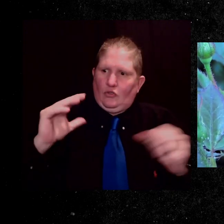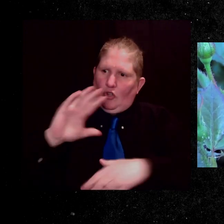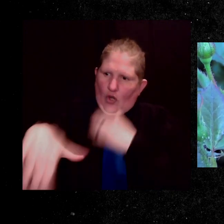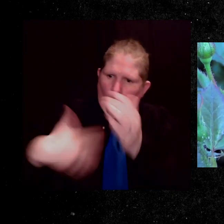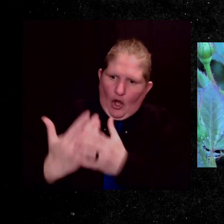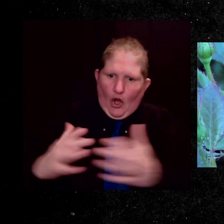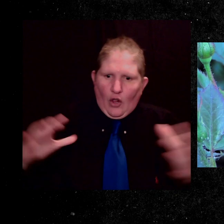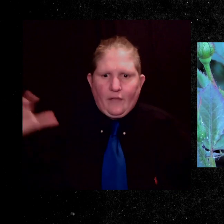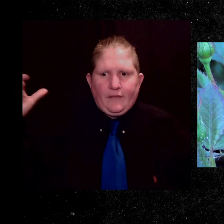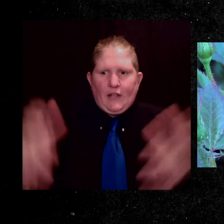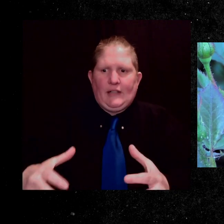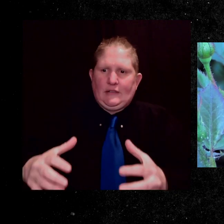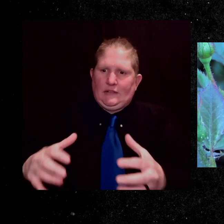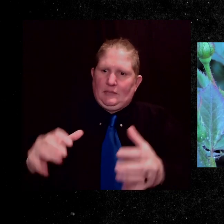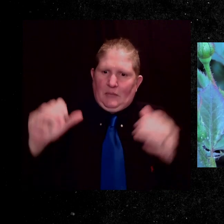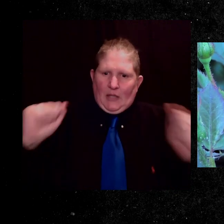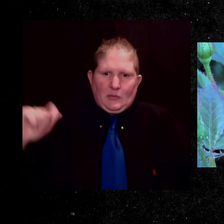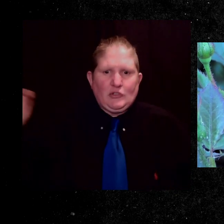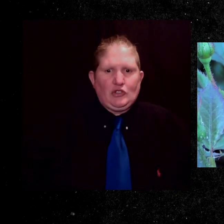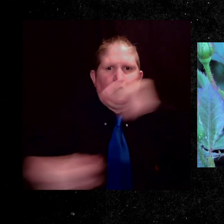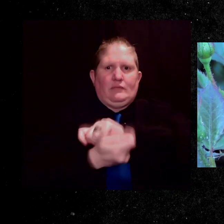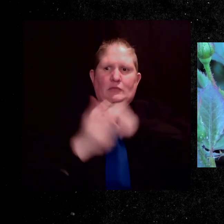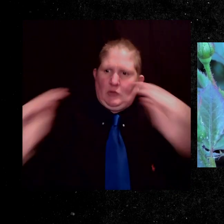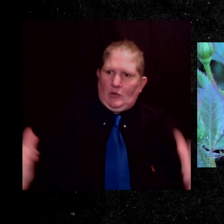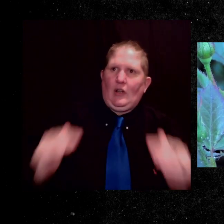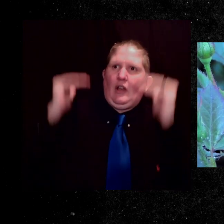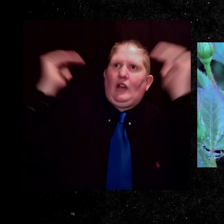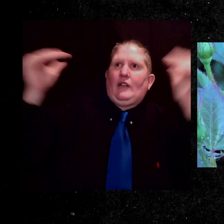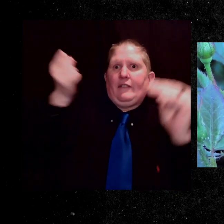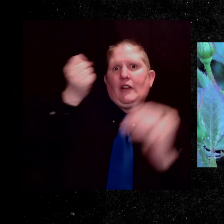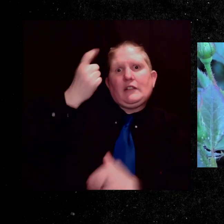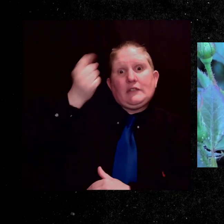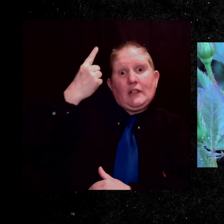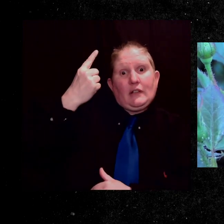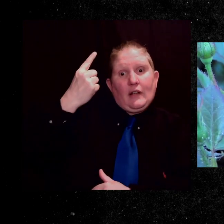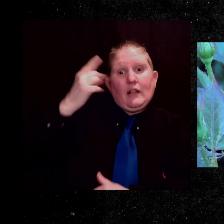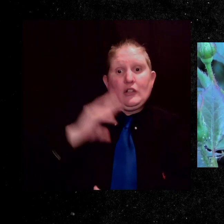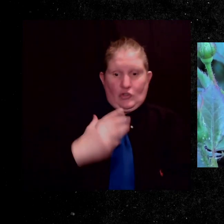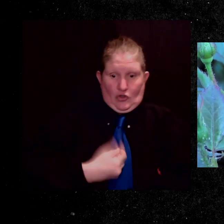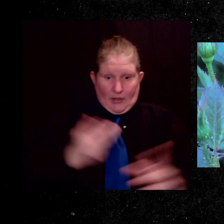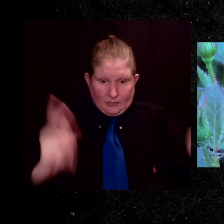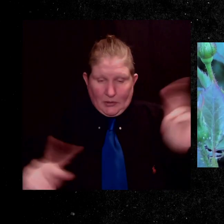a un nivel superior de conciencia. Las personas trans son fundamentales para este cambio